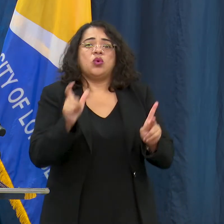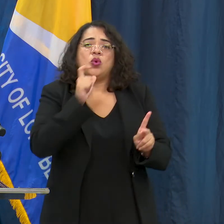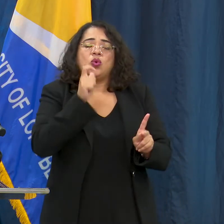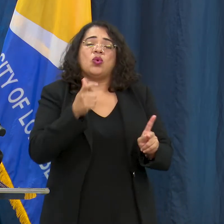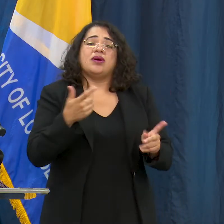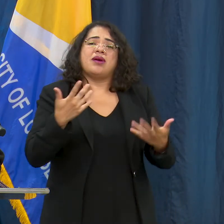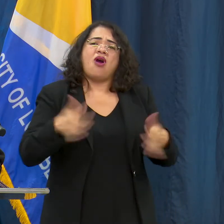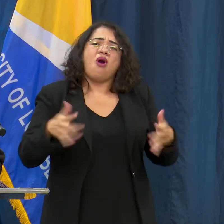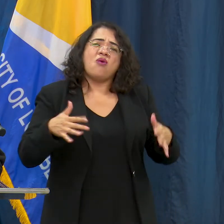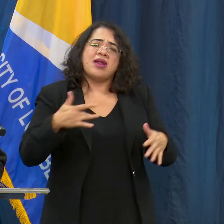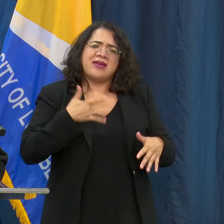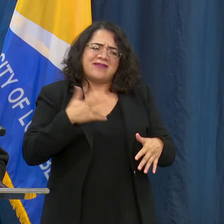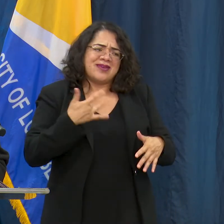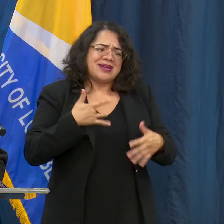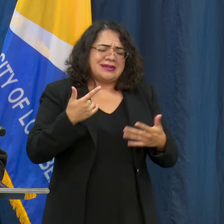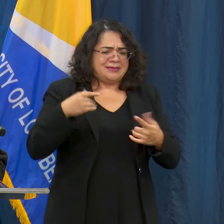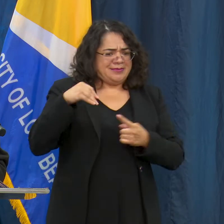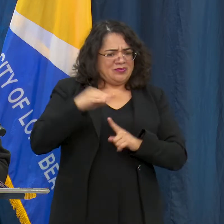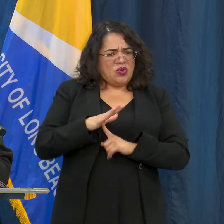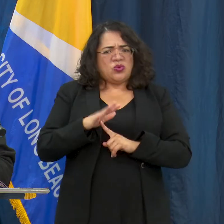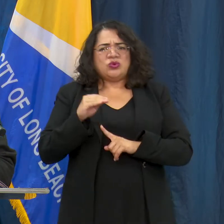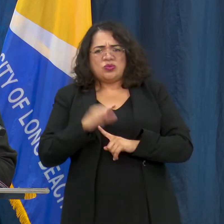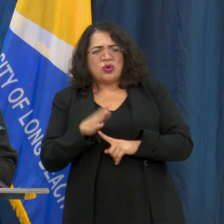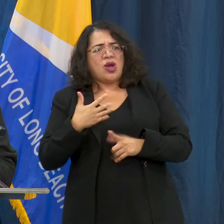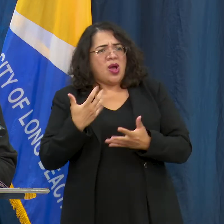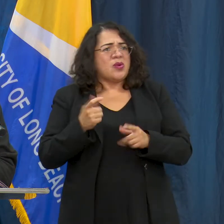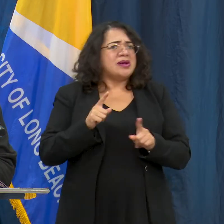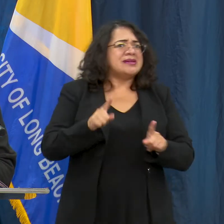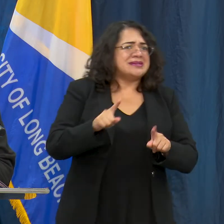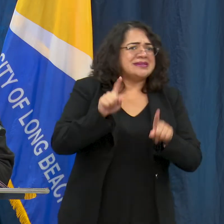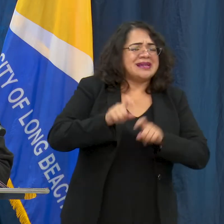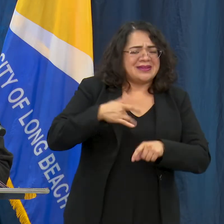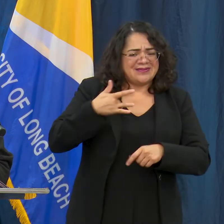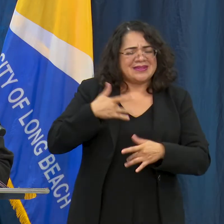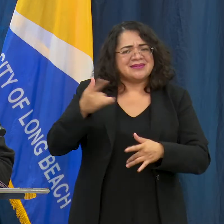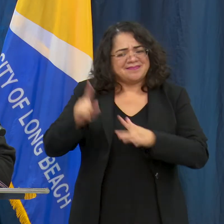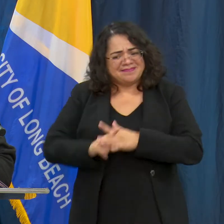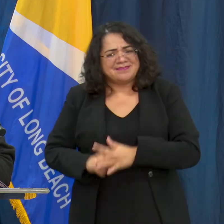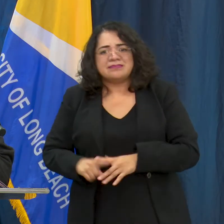tengan oportunidad de hacer la cita si no puede si steer como le dijimos puede